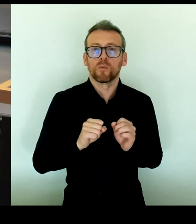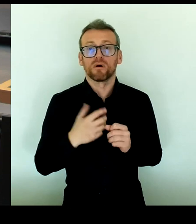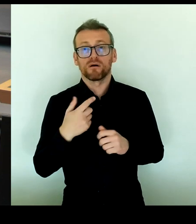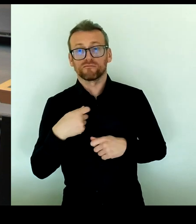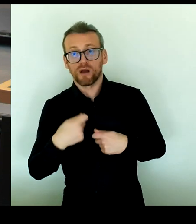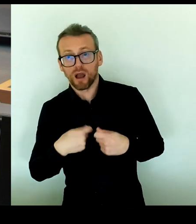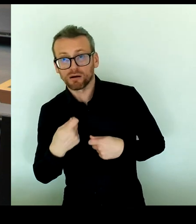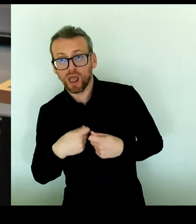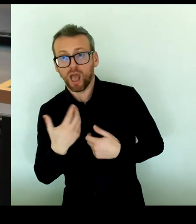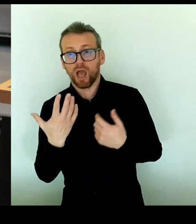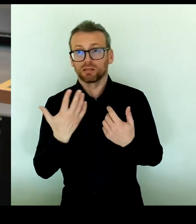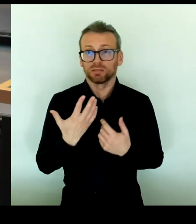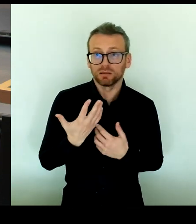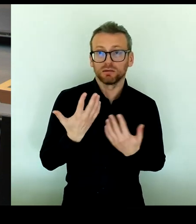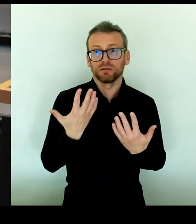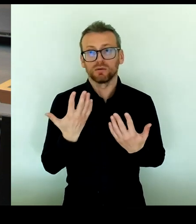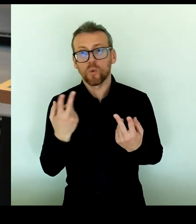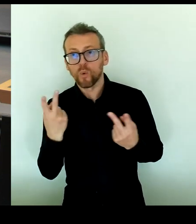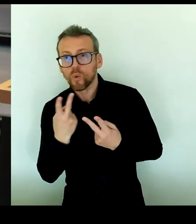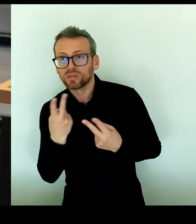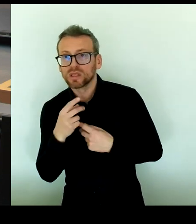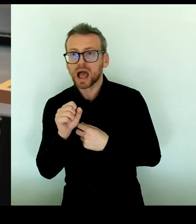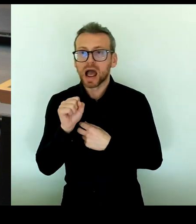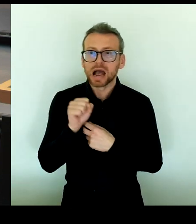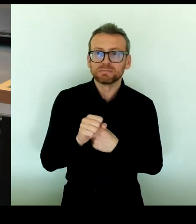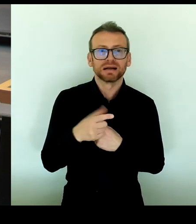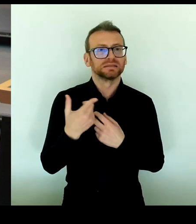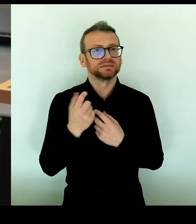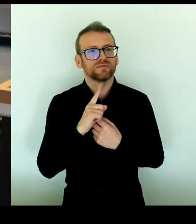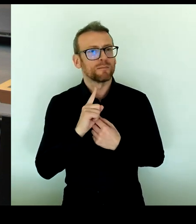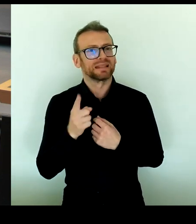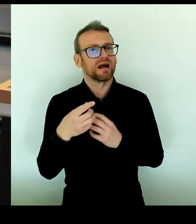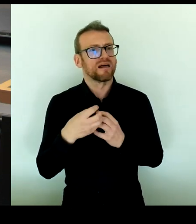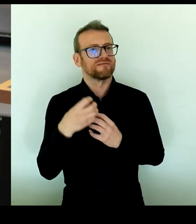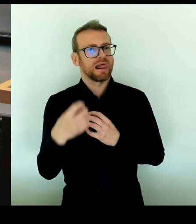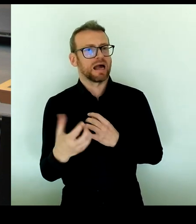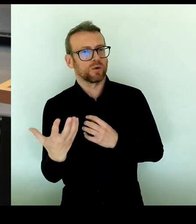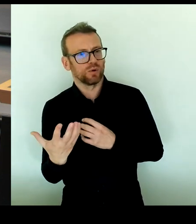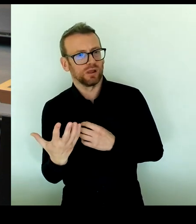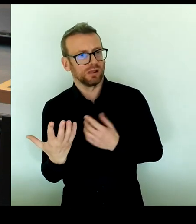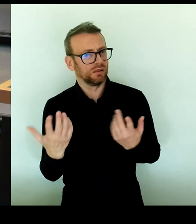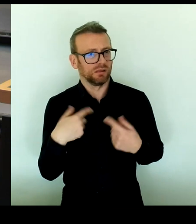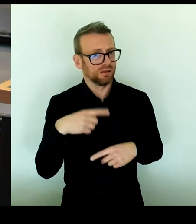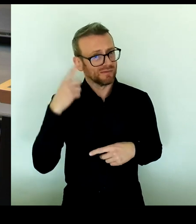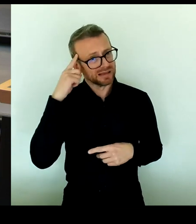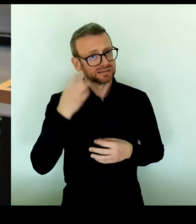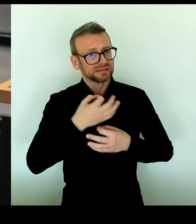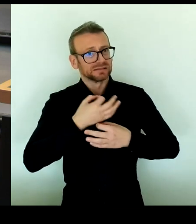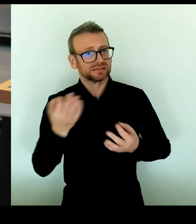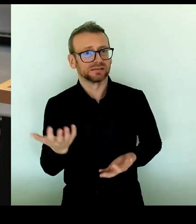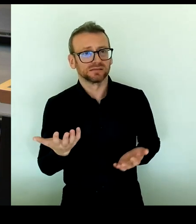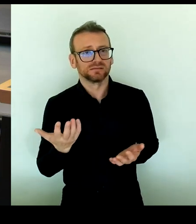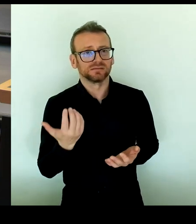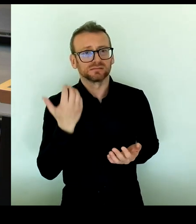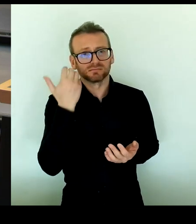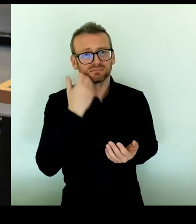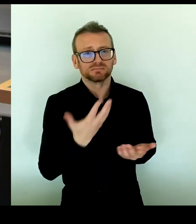darauf beharrte, dass jede wohne, wie jede Wohnung weniger ein großer Fehler der Koalition sei und jetzt stoßen Sie